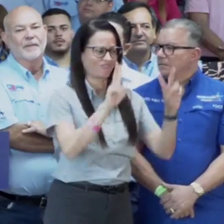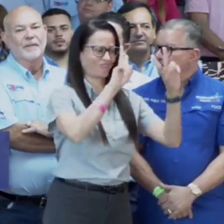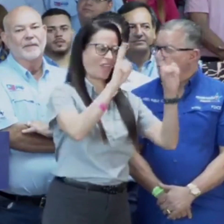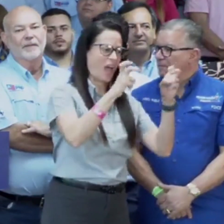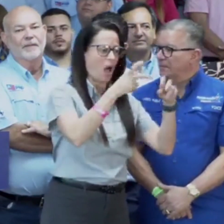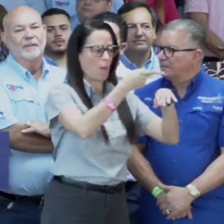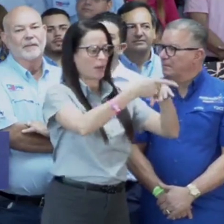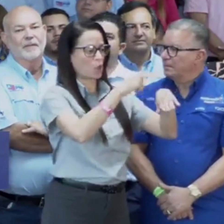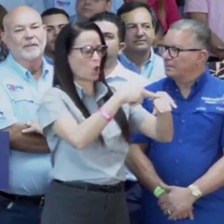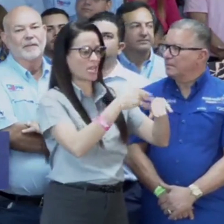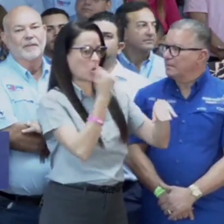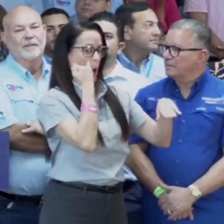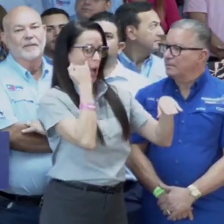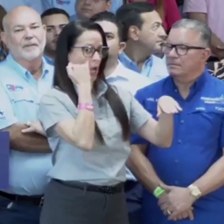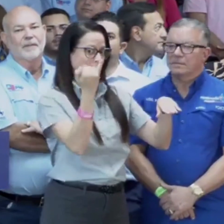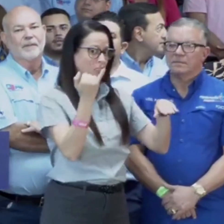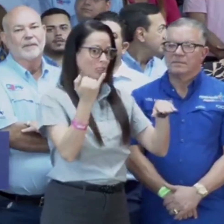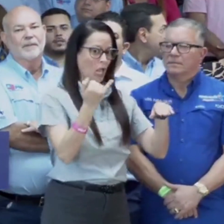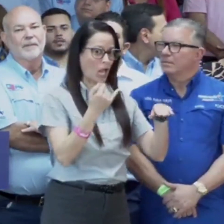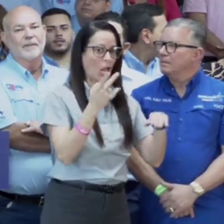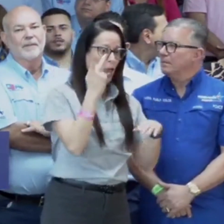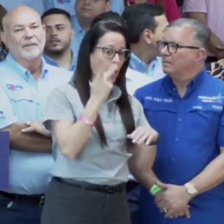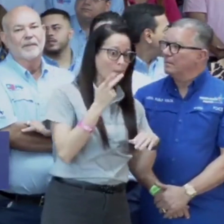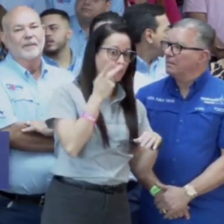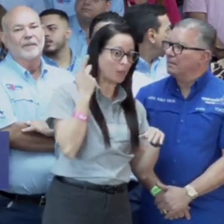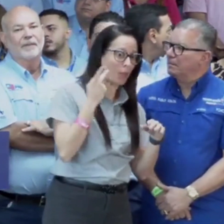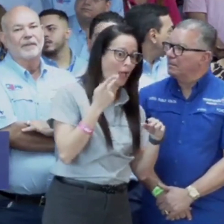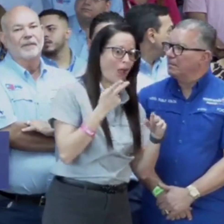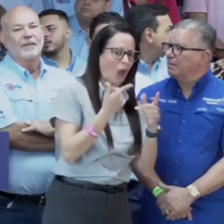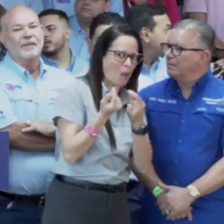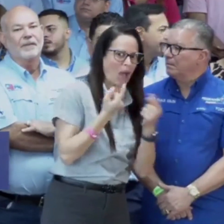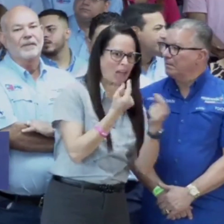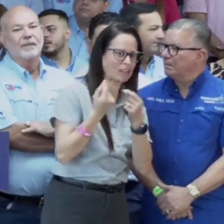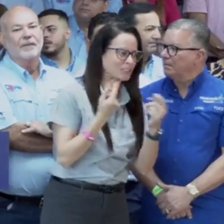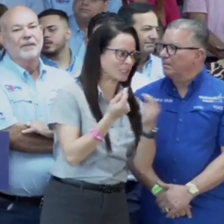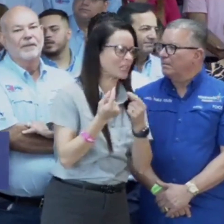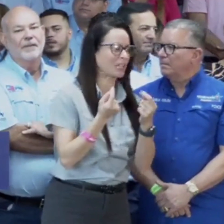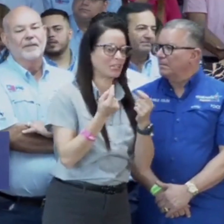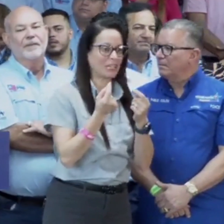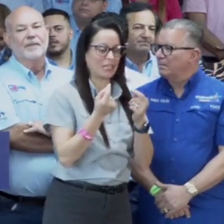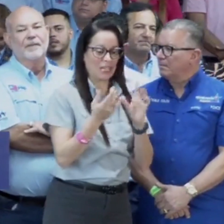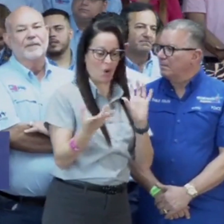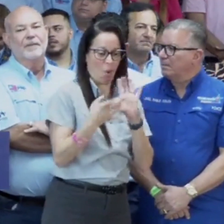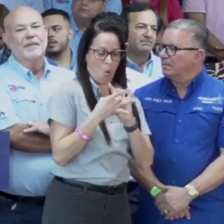harían firmando acuerdos Yo creo que el pueblo le tiene que dar miedo eso porque son personas que